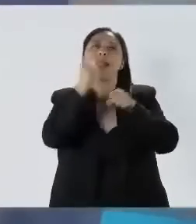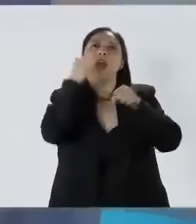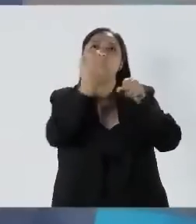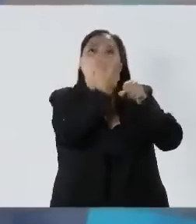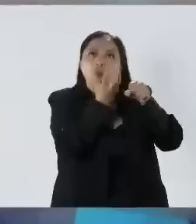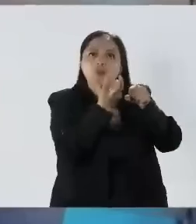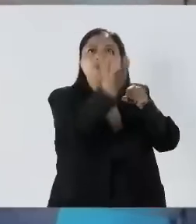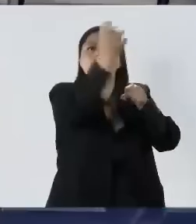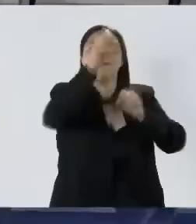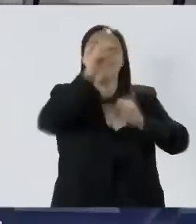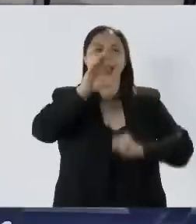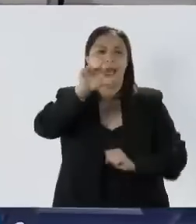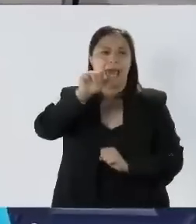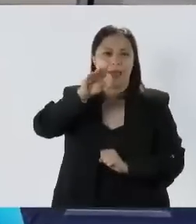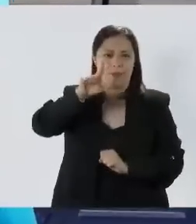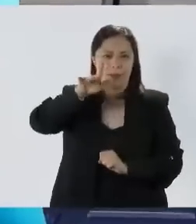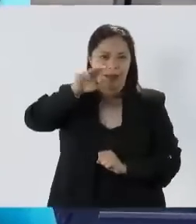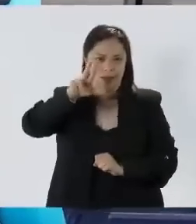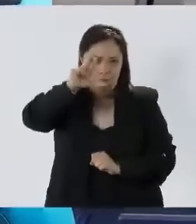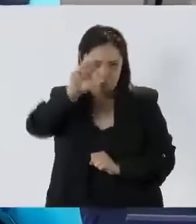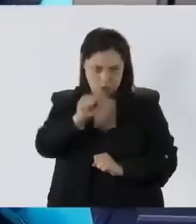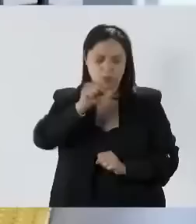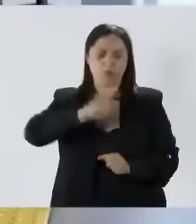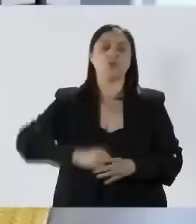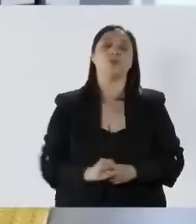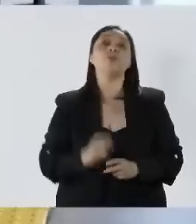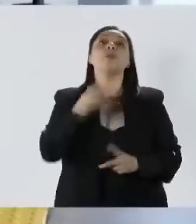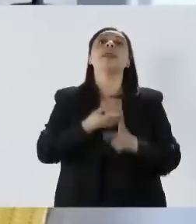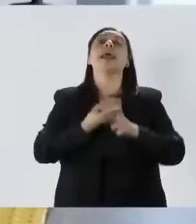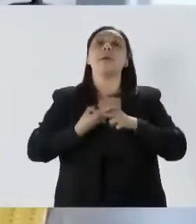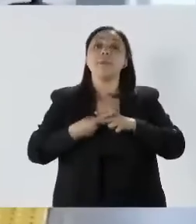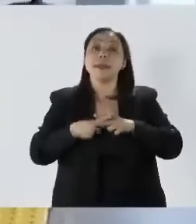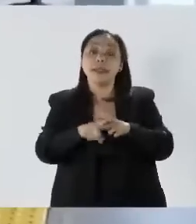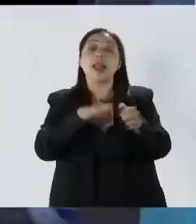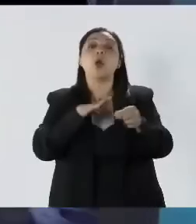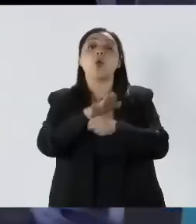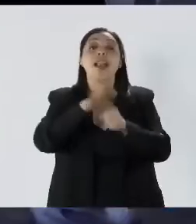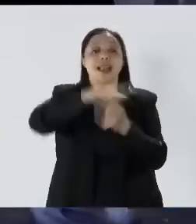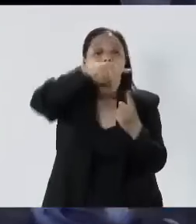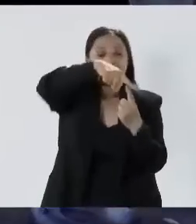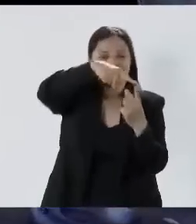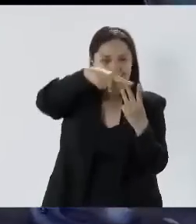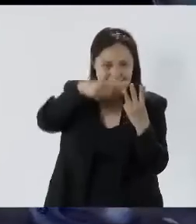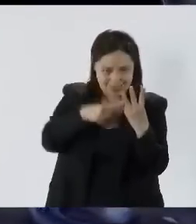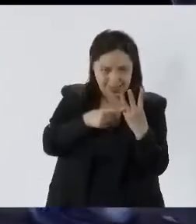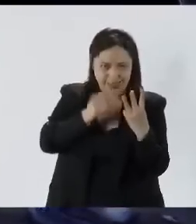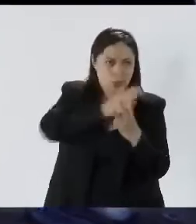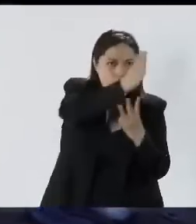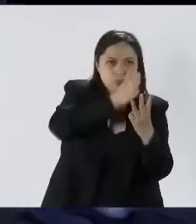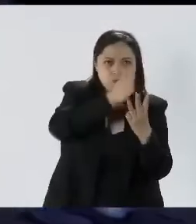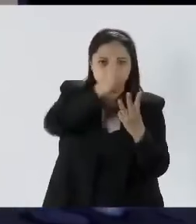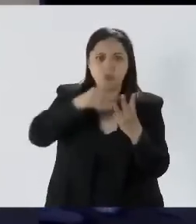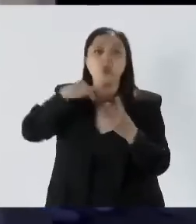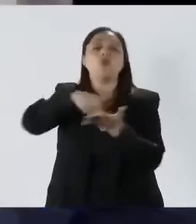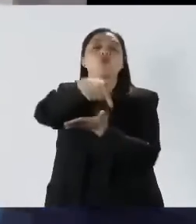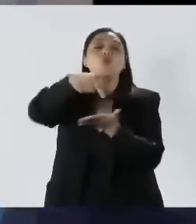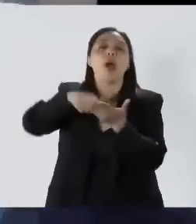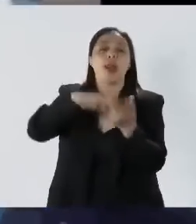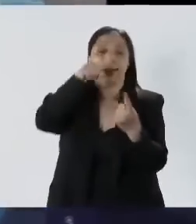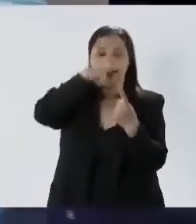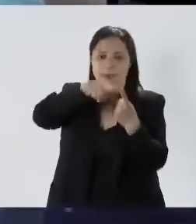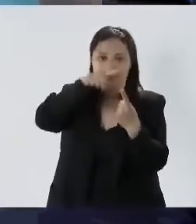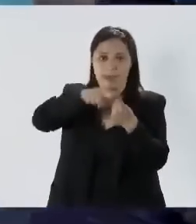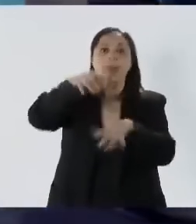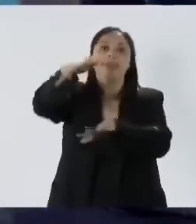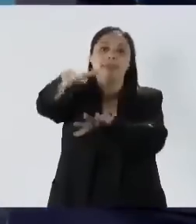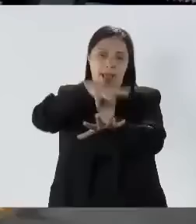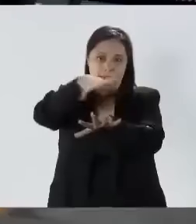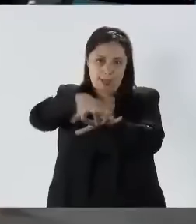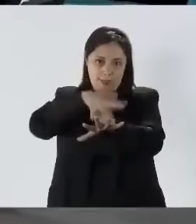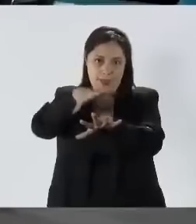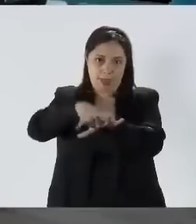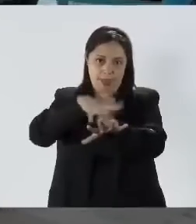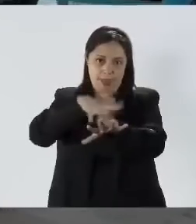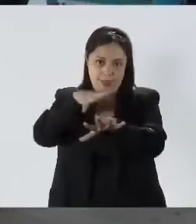iniciar con la construcción de las primeras tres en Tlalpan una línea de cablebús que va